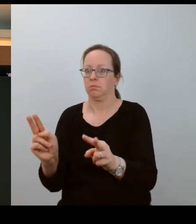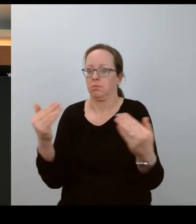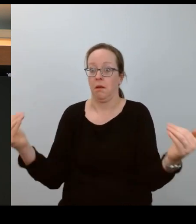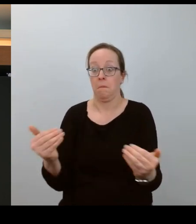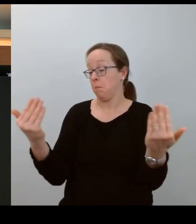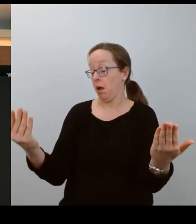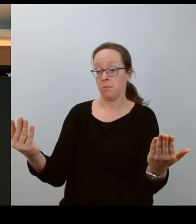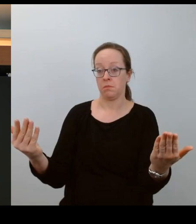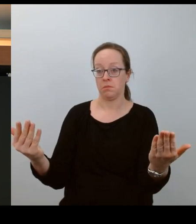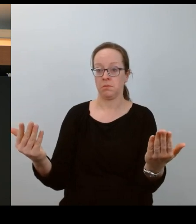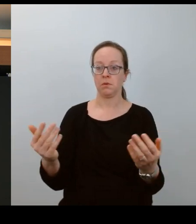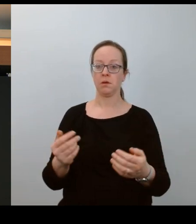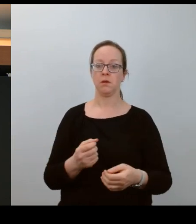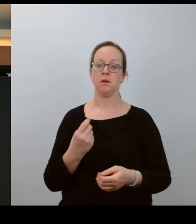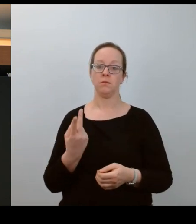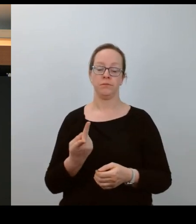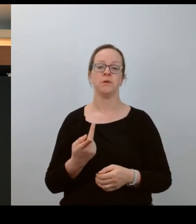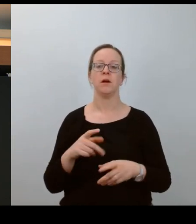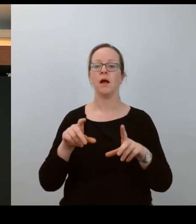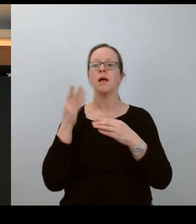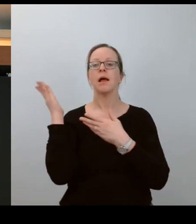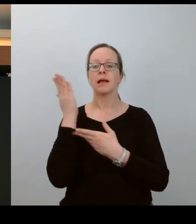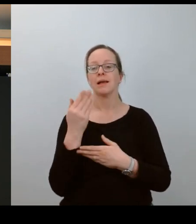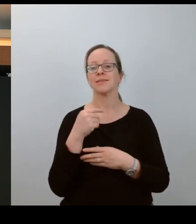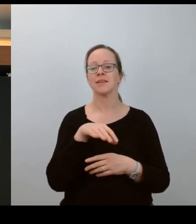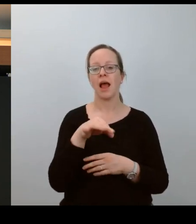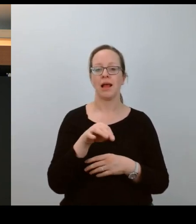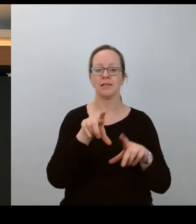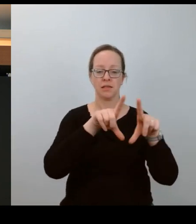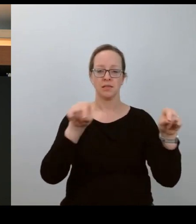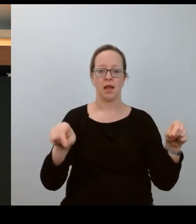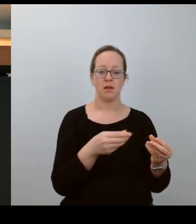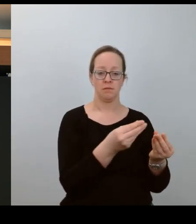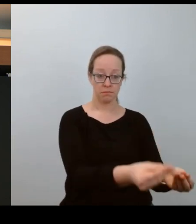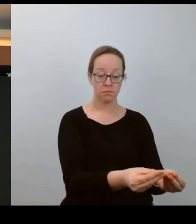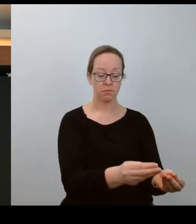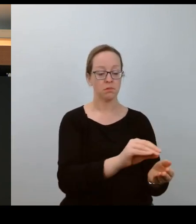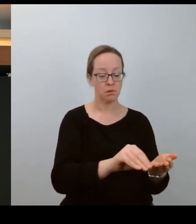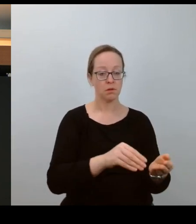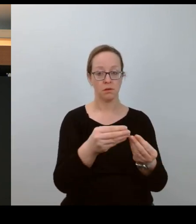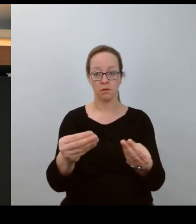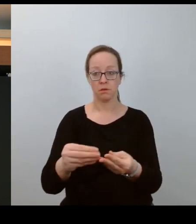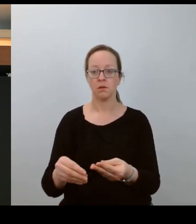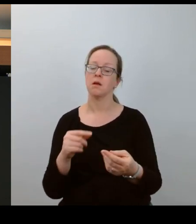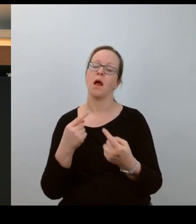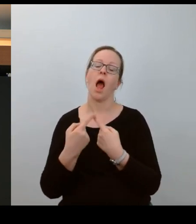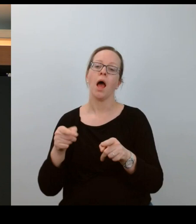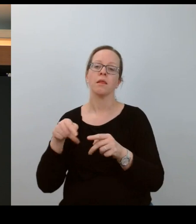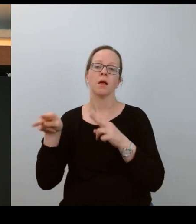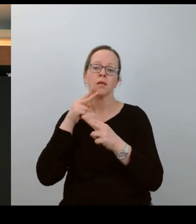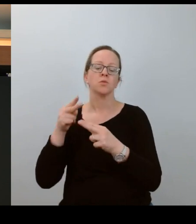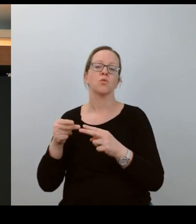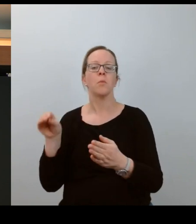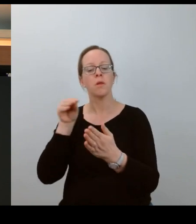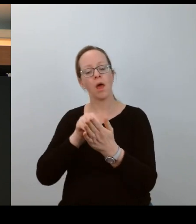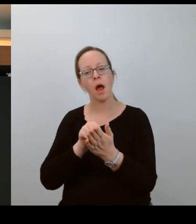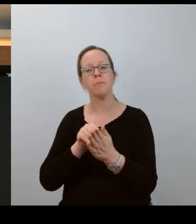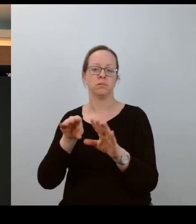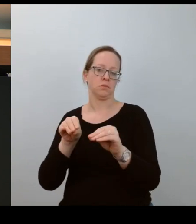die Daten des Nachbartisches einsehen konnte. Das war ein Einfallstor für jeden, der einmal ein paar Delikte begehen wollte und sich